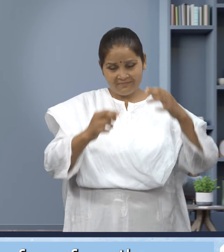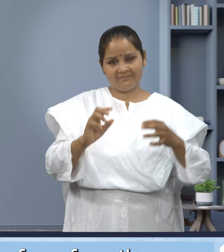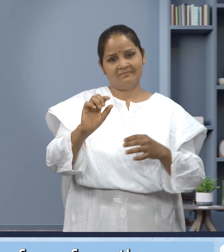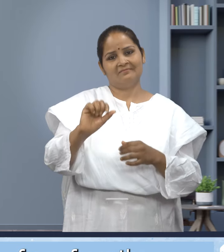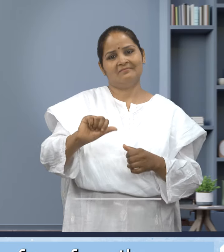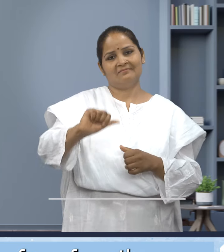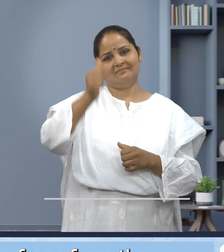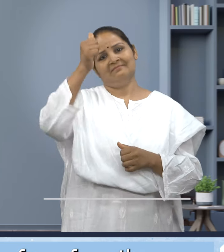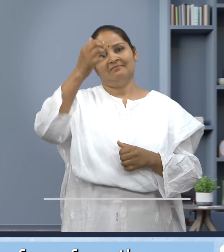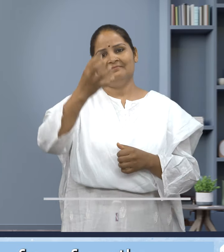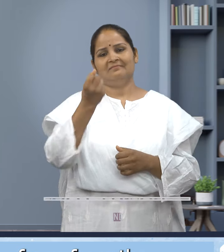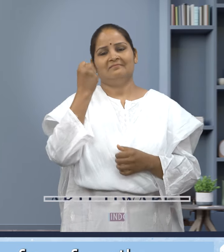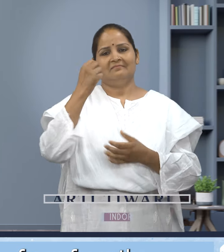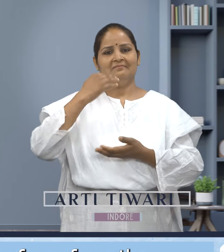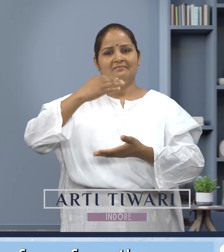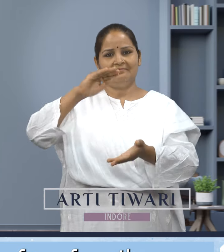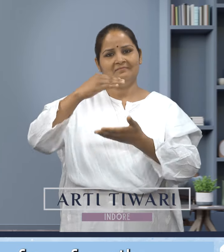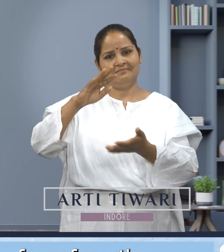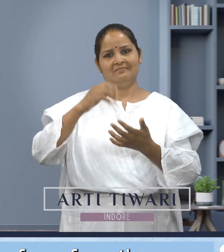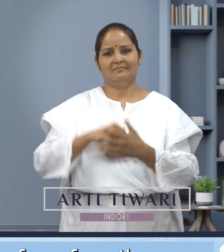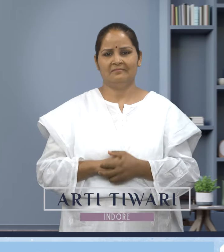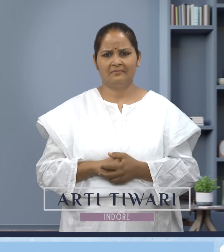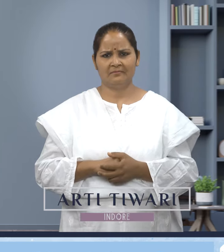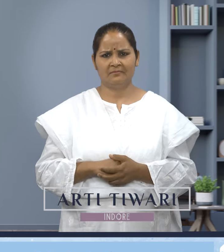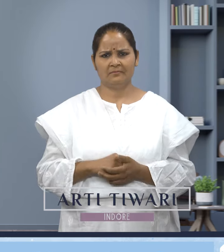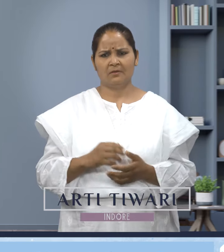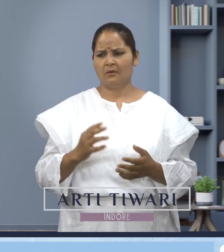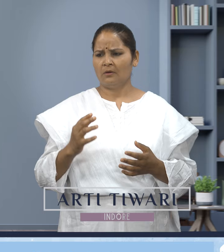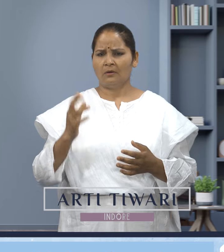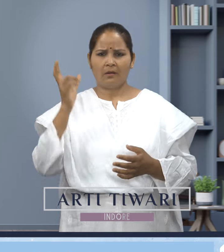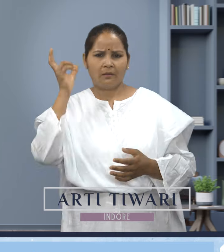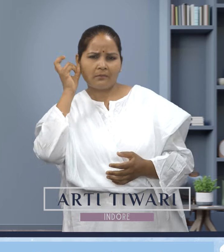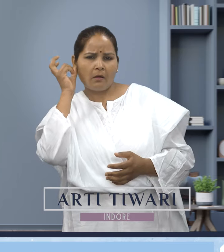అంతేకాక, సమీప సరస్సులో ఇతర కప్పలేవైతే ఉన్నాయో